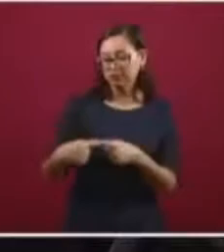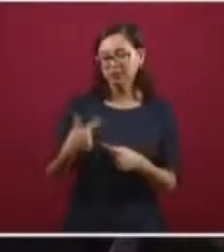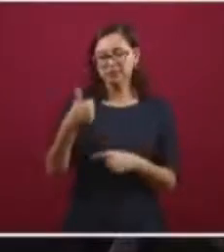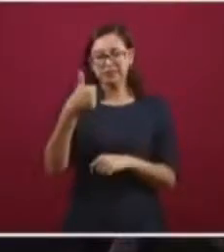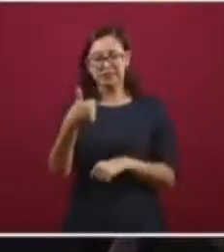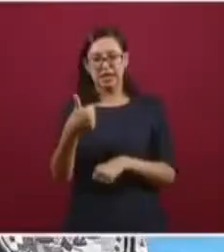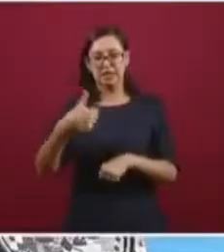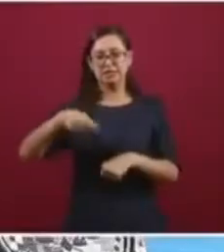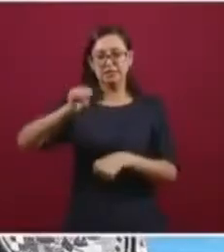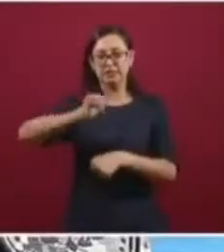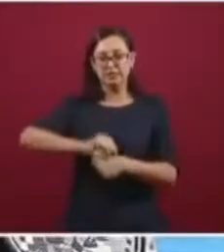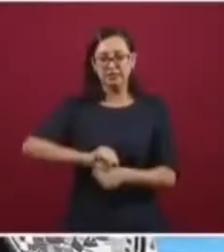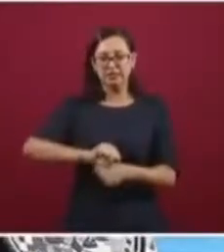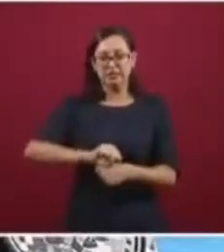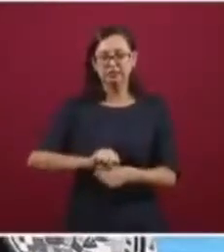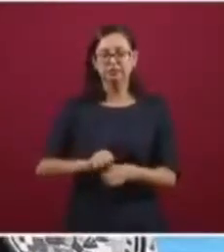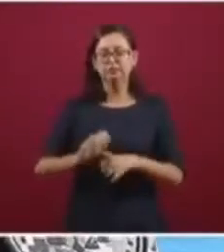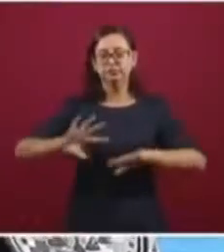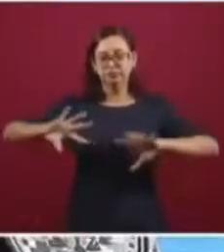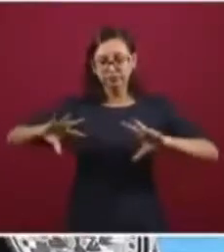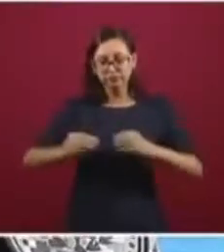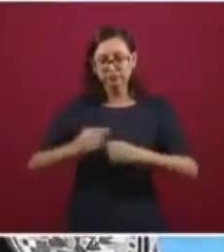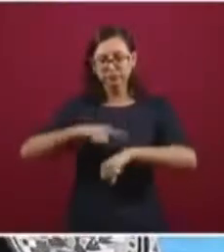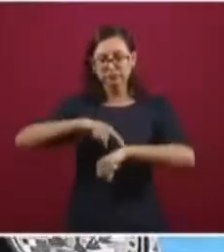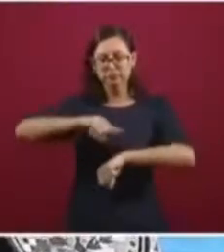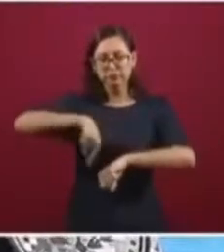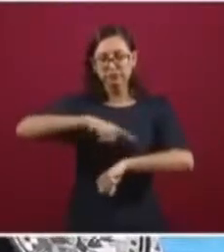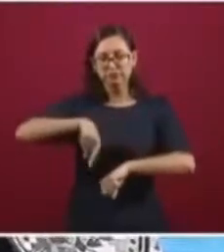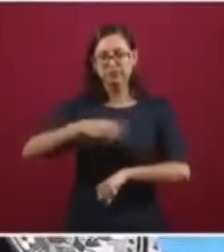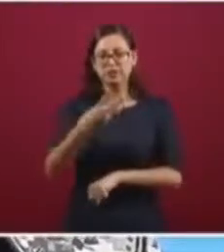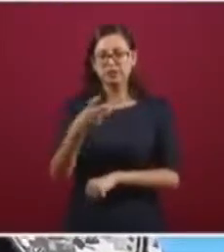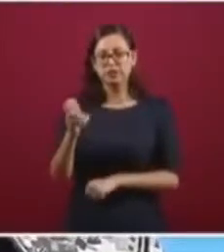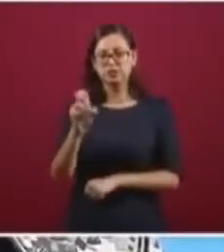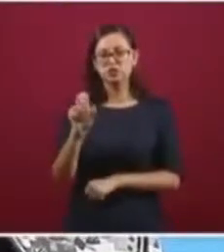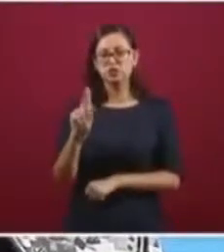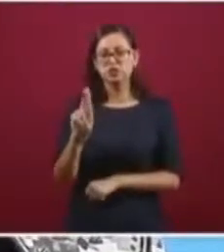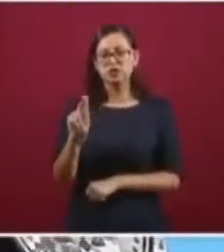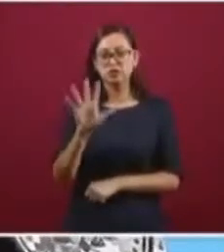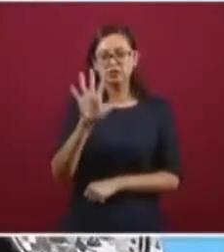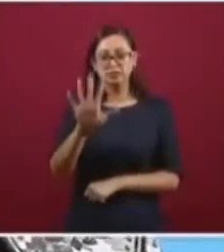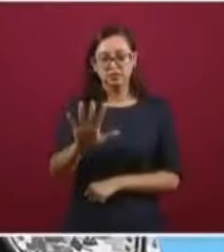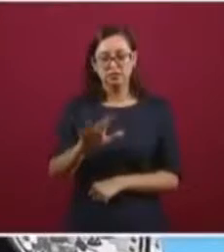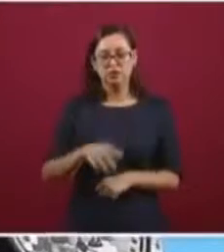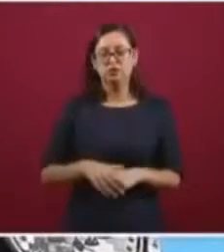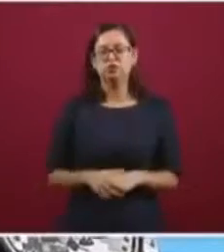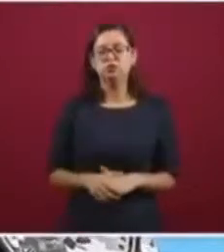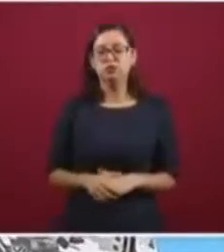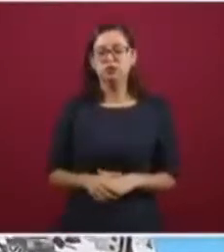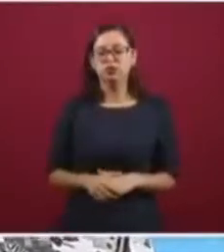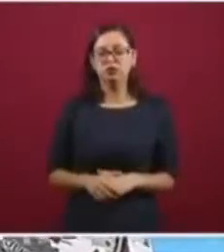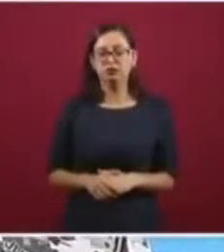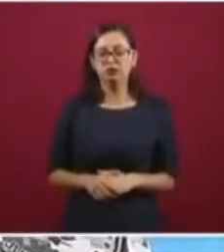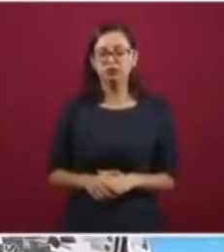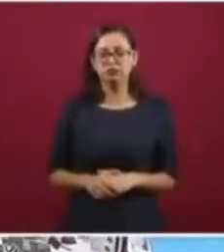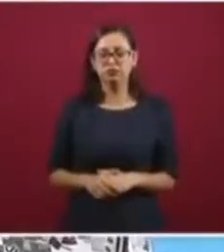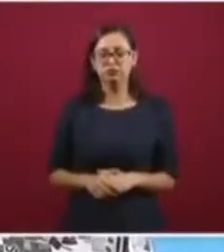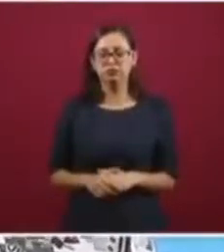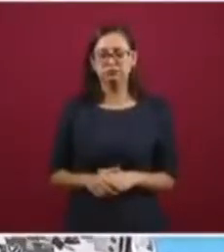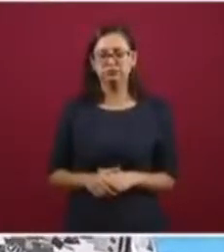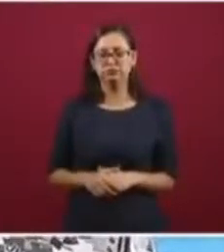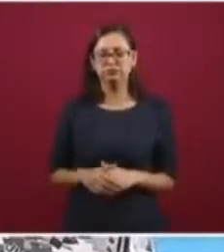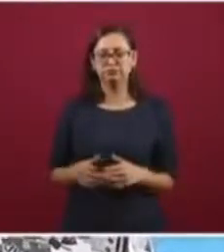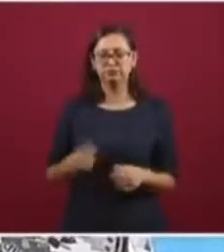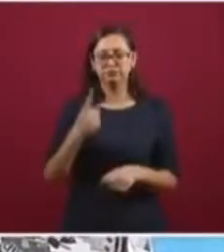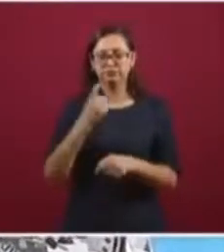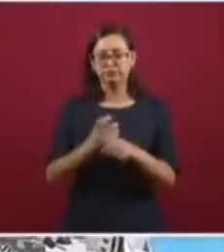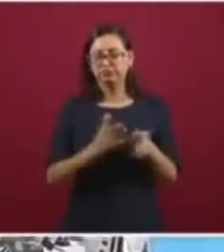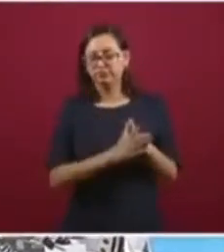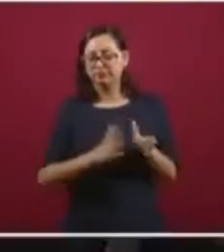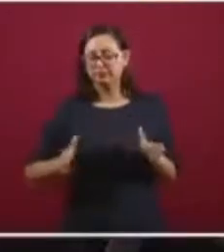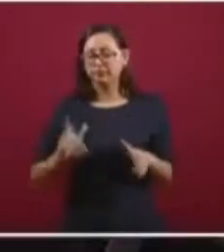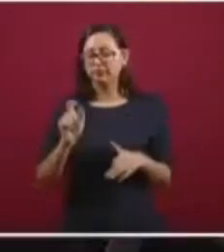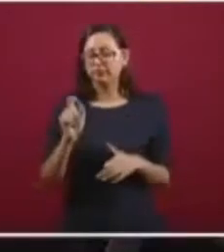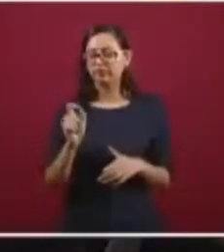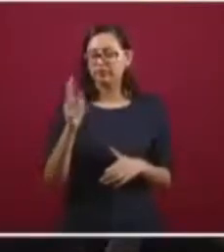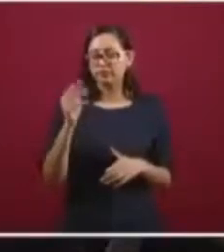una carga horaria de 385 horas y el primer escalón que terminó el 29 de junio tuvo